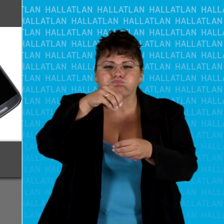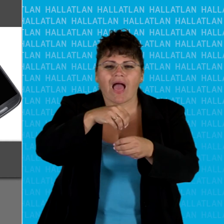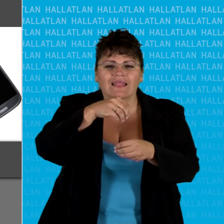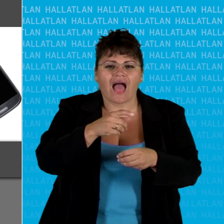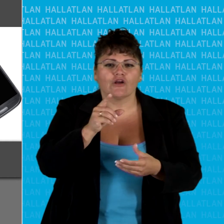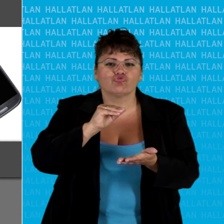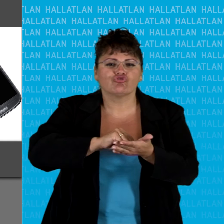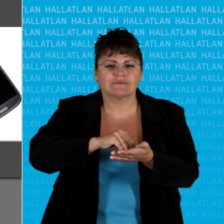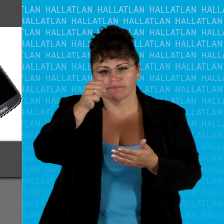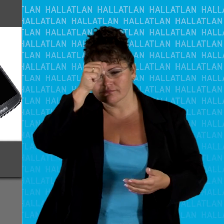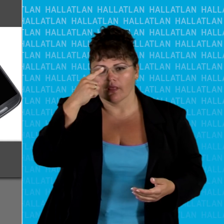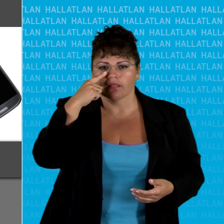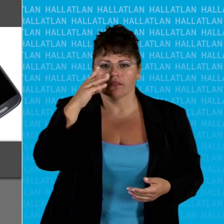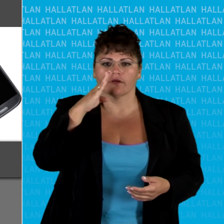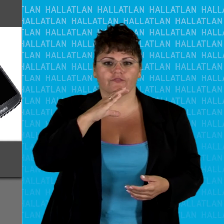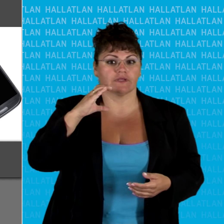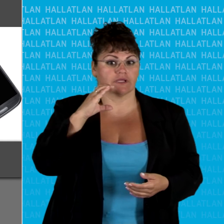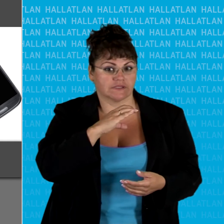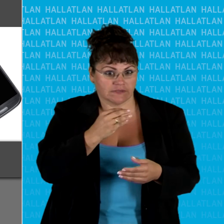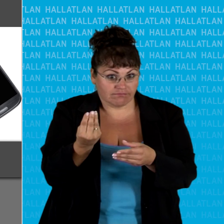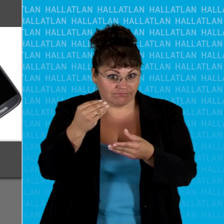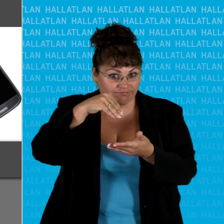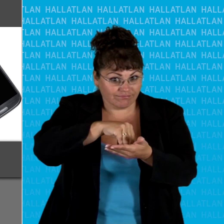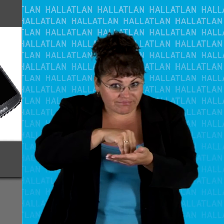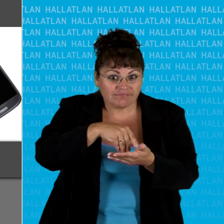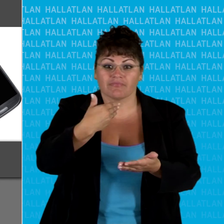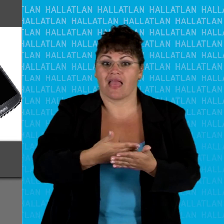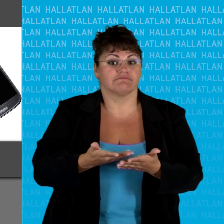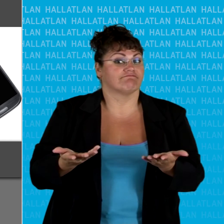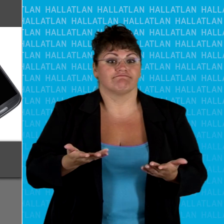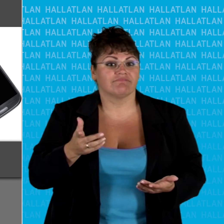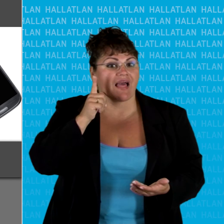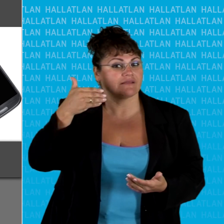kerülte az NFC-chip beépítését készülékeibe,